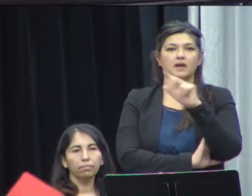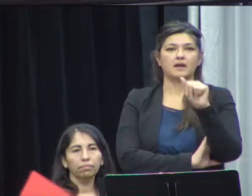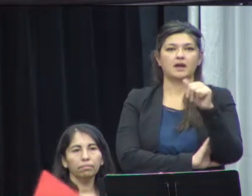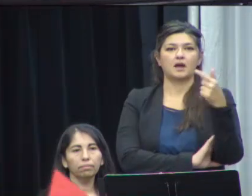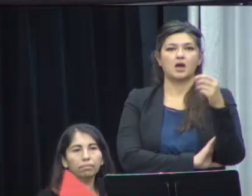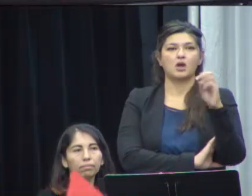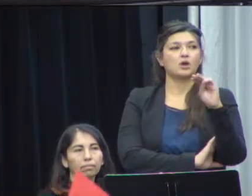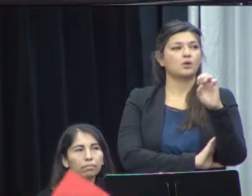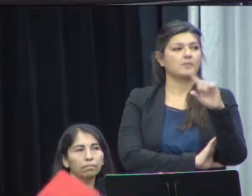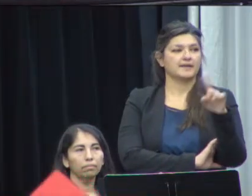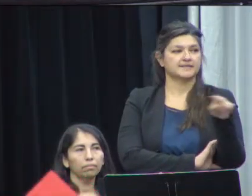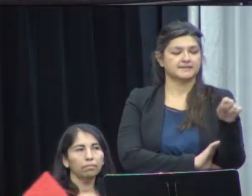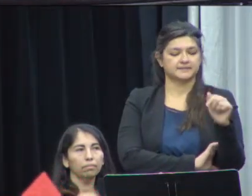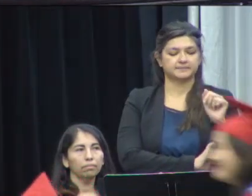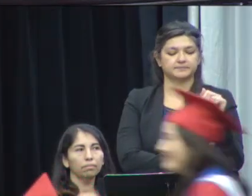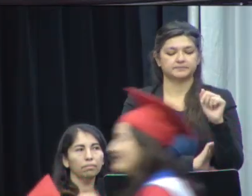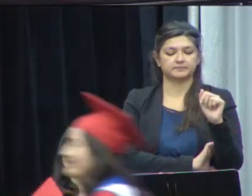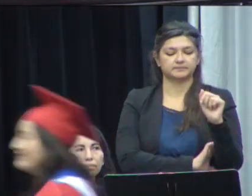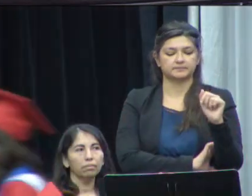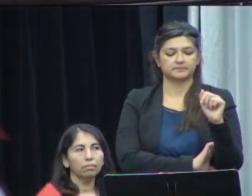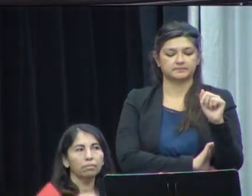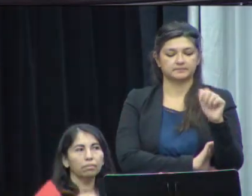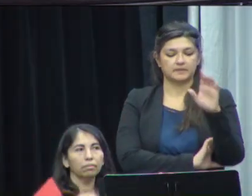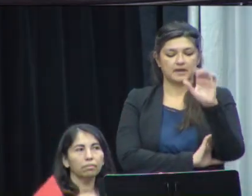(audience applauds) [Announcer] Angel Gonzalez.